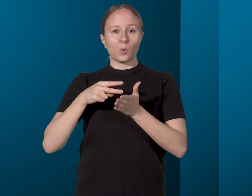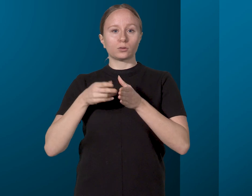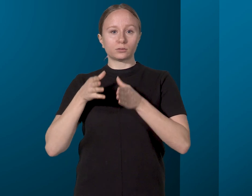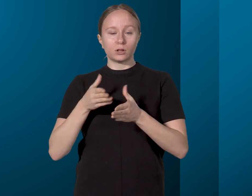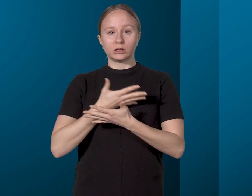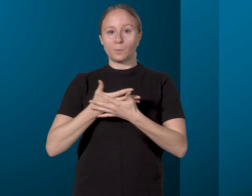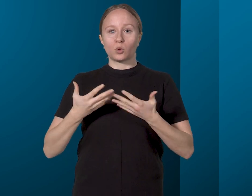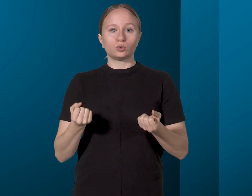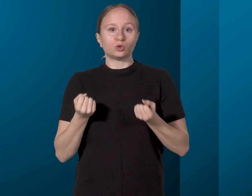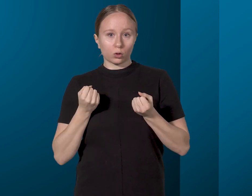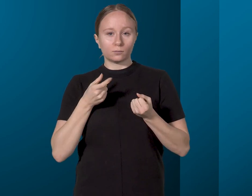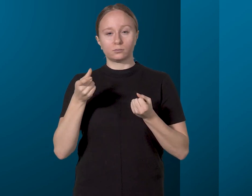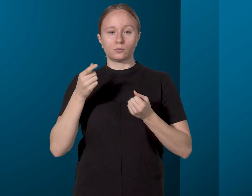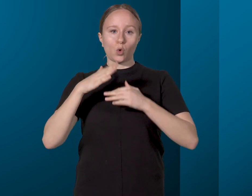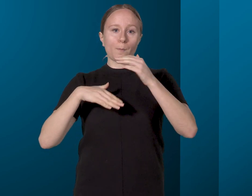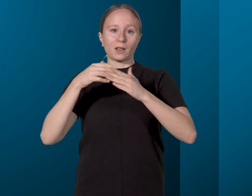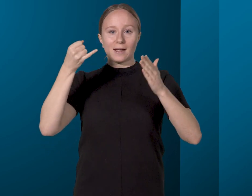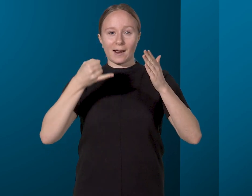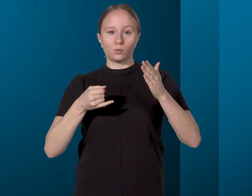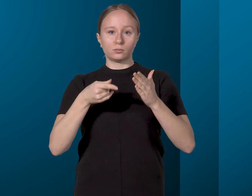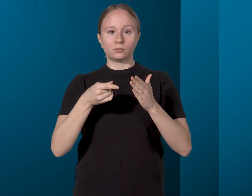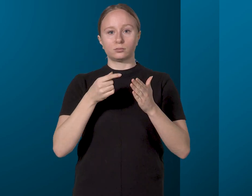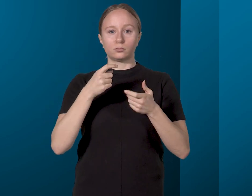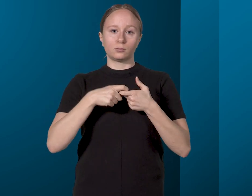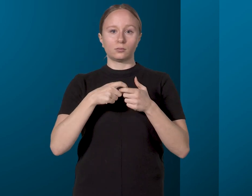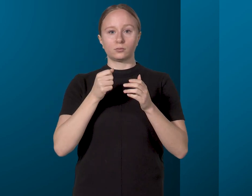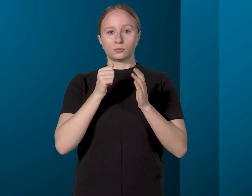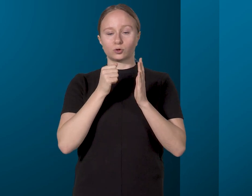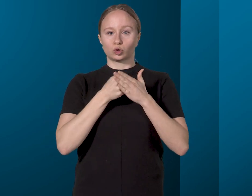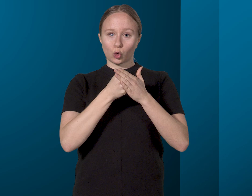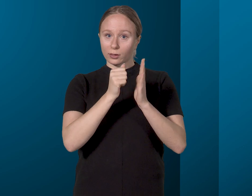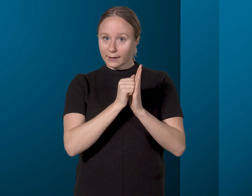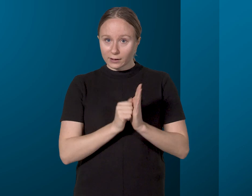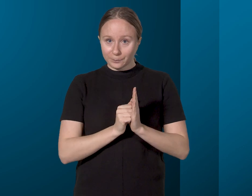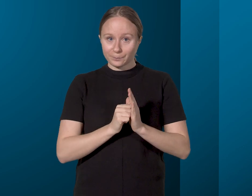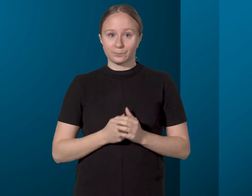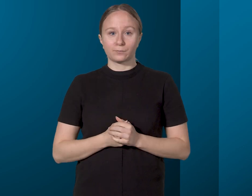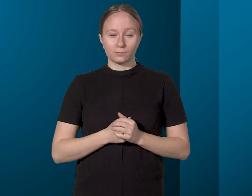projekt Språkstyrka för att uppdatera innehållet om stödtecken.